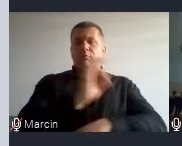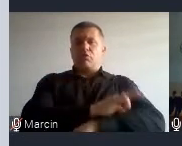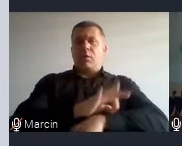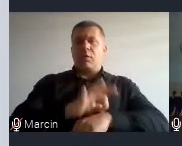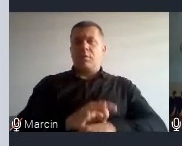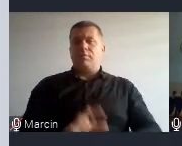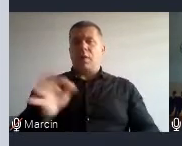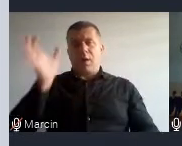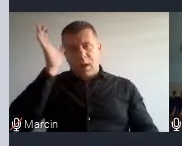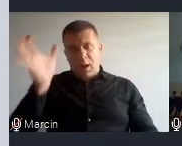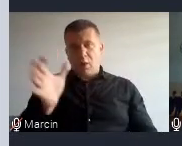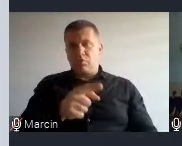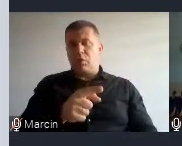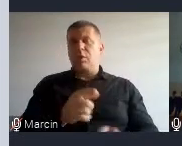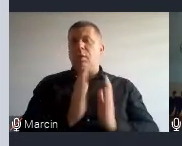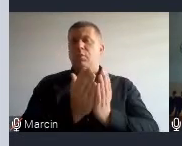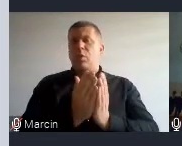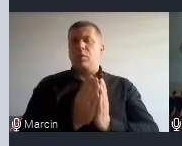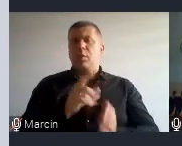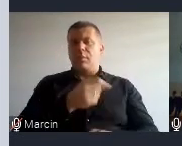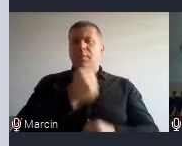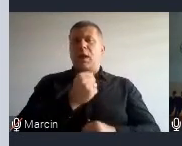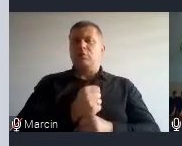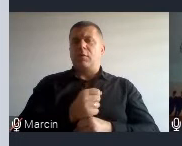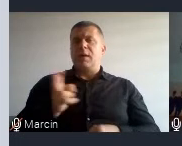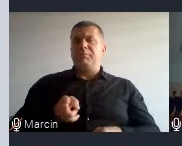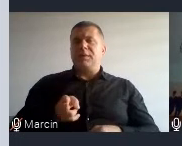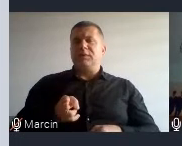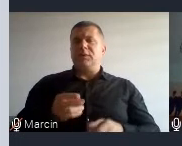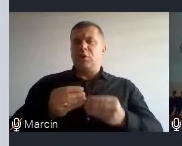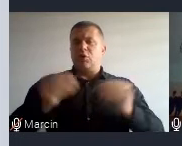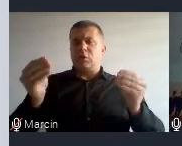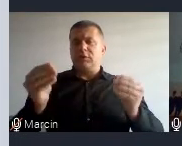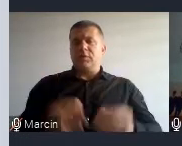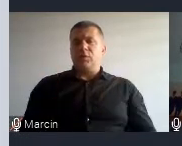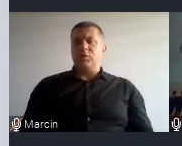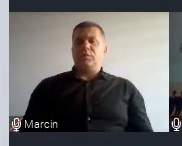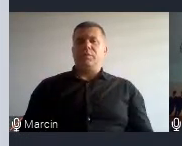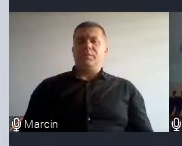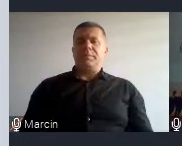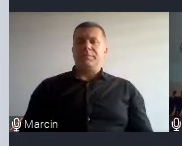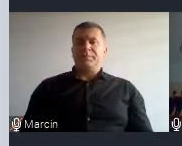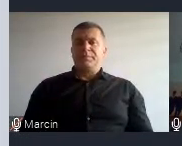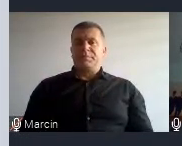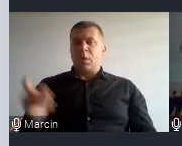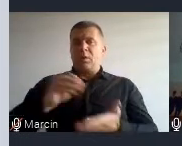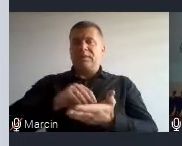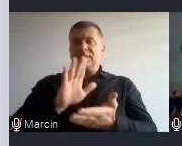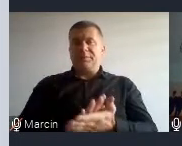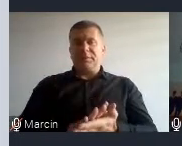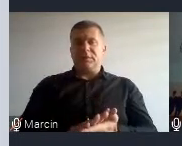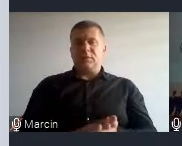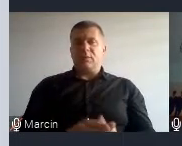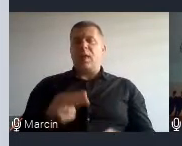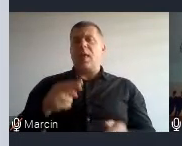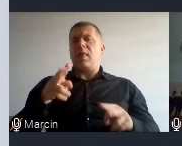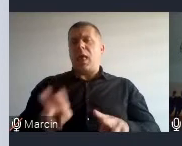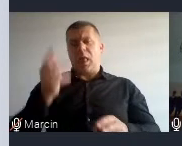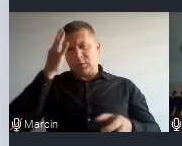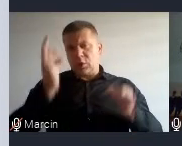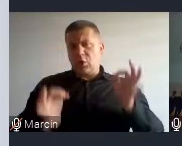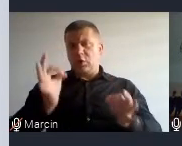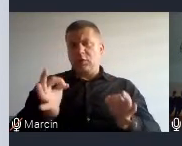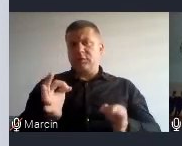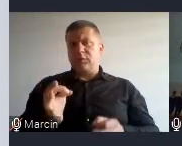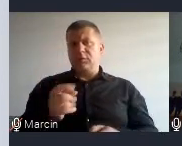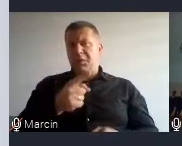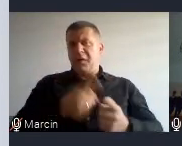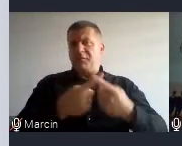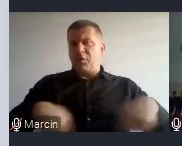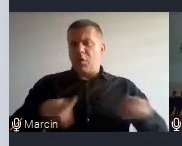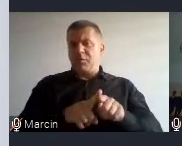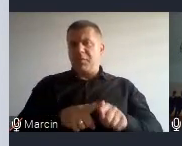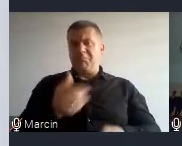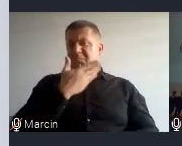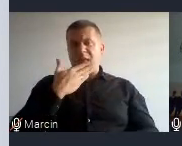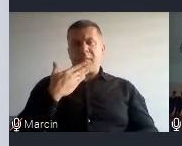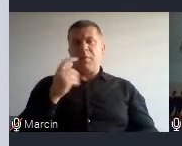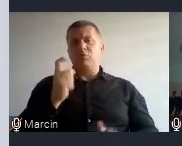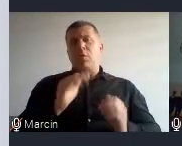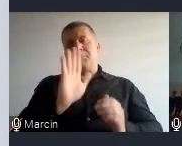bo autorzy tego podręcznika – pracownicy Ministerstwa Rozwoju zapisali, że należy rozważyć czy ten wykonawca nie ma ewentualni podwykonawców.